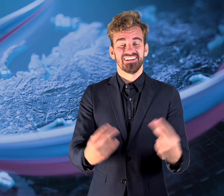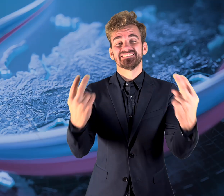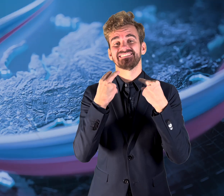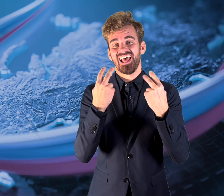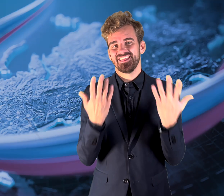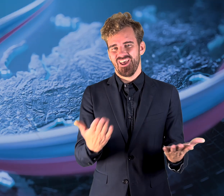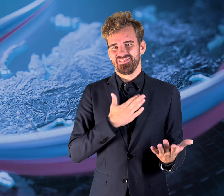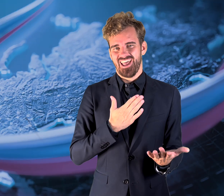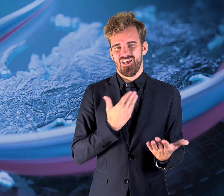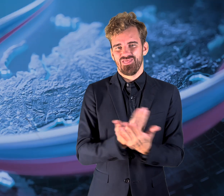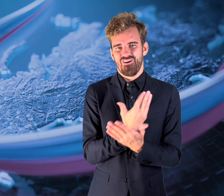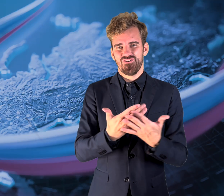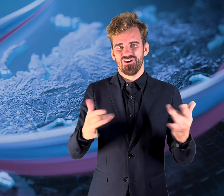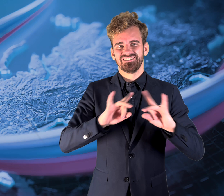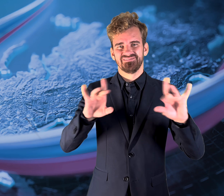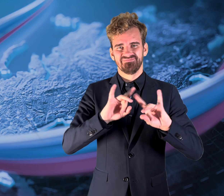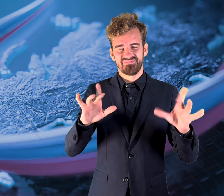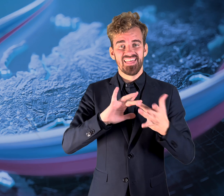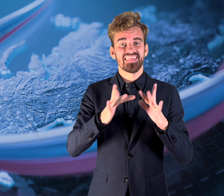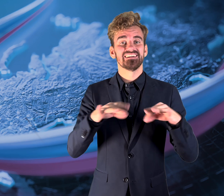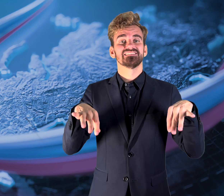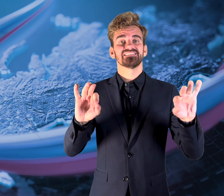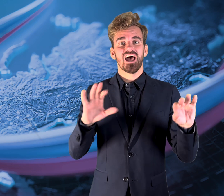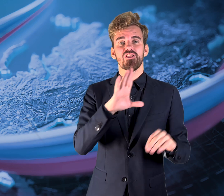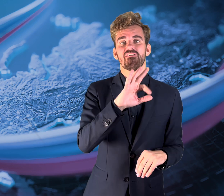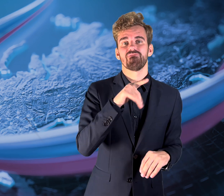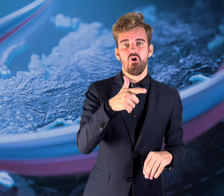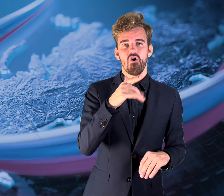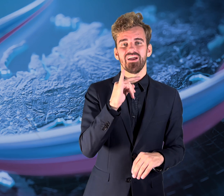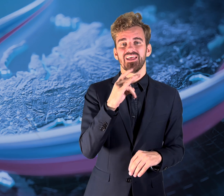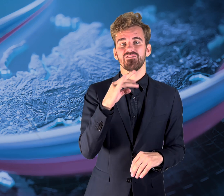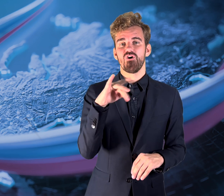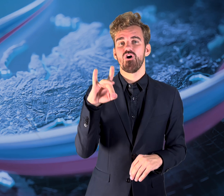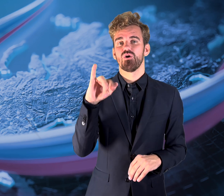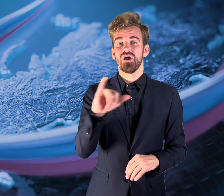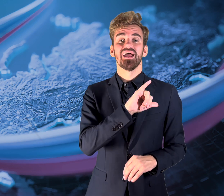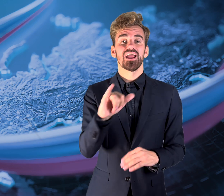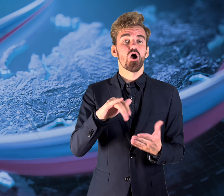Следите за нашими новостями на сайте VOGINFO.RU